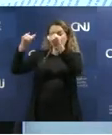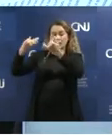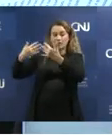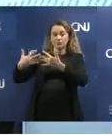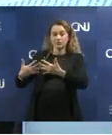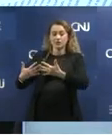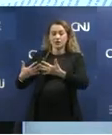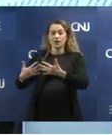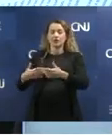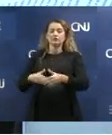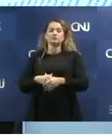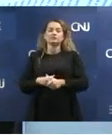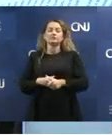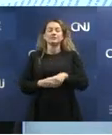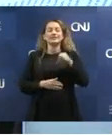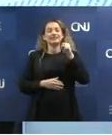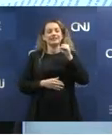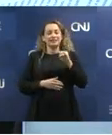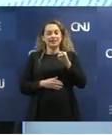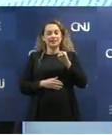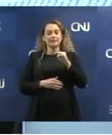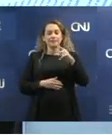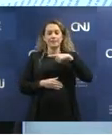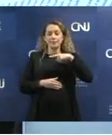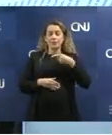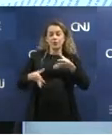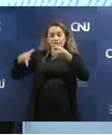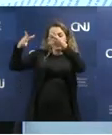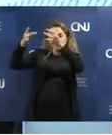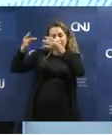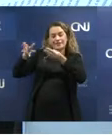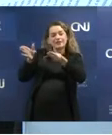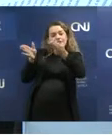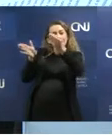se de fato, os elementos dos autos me levassem à conclusão